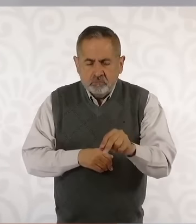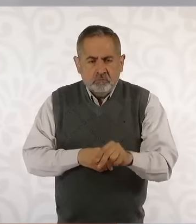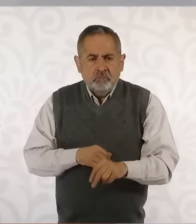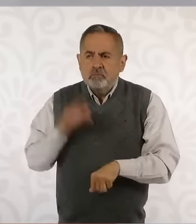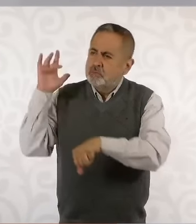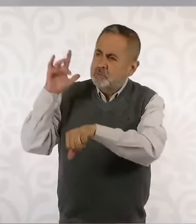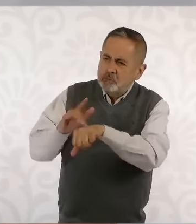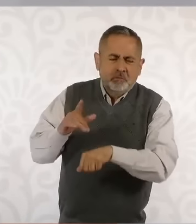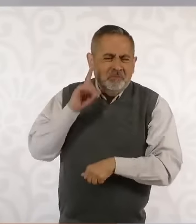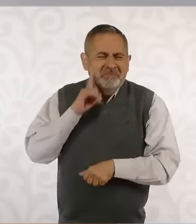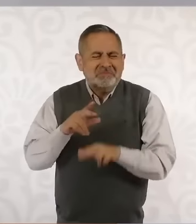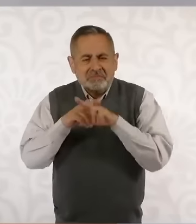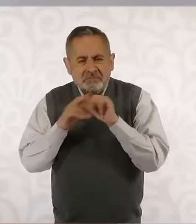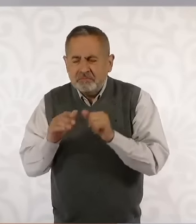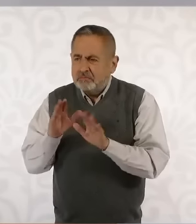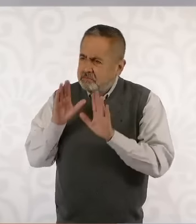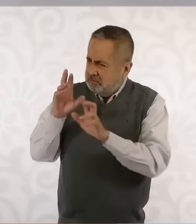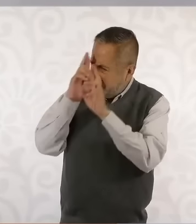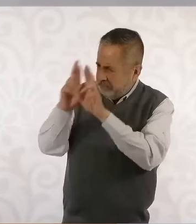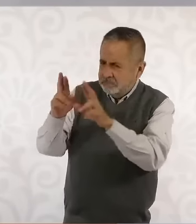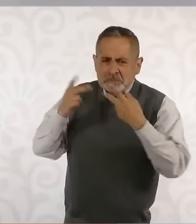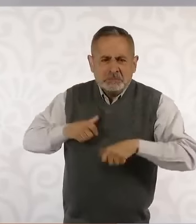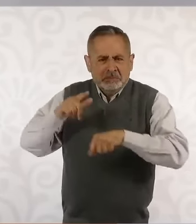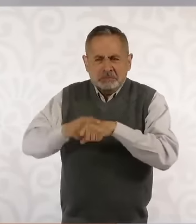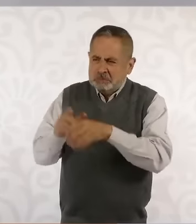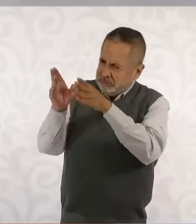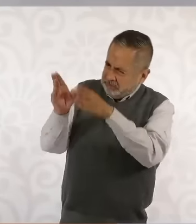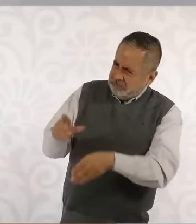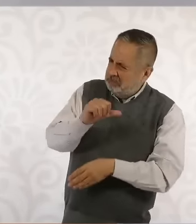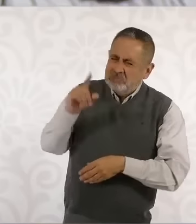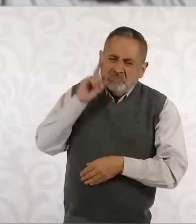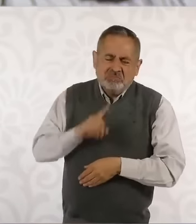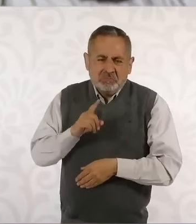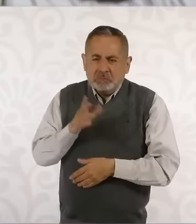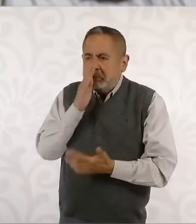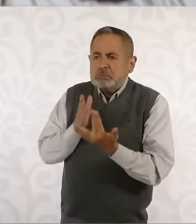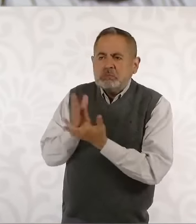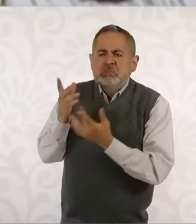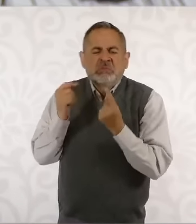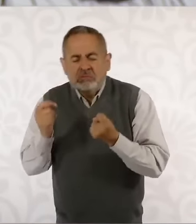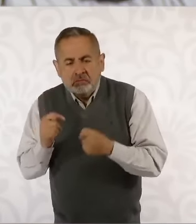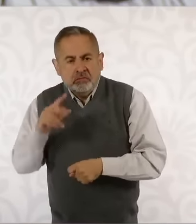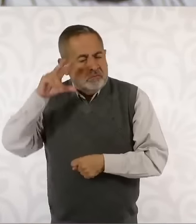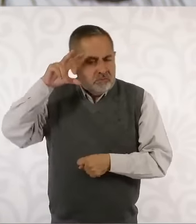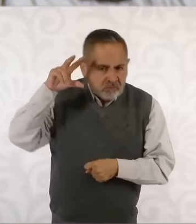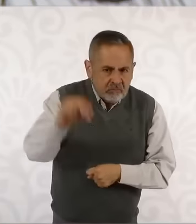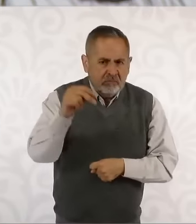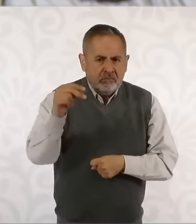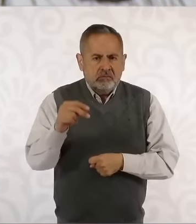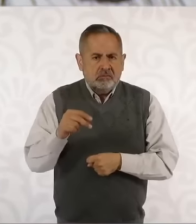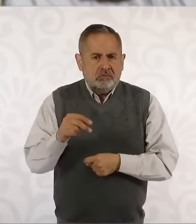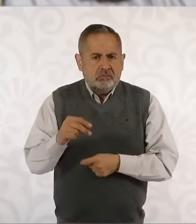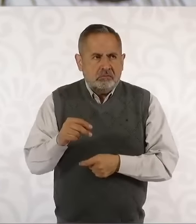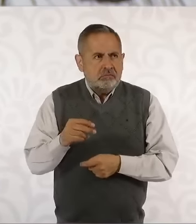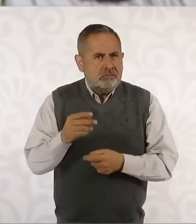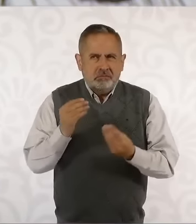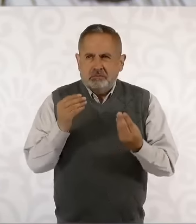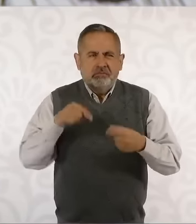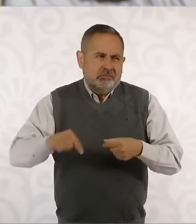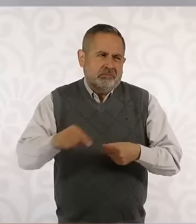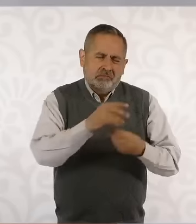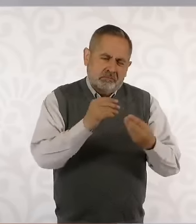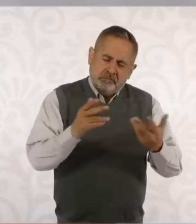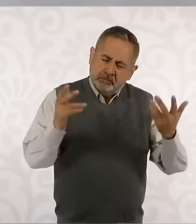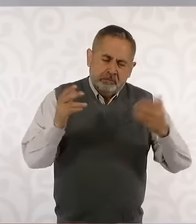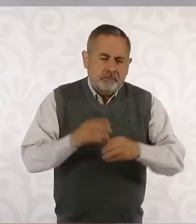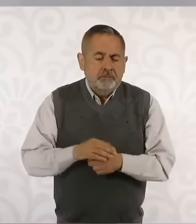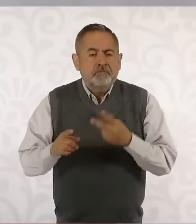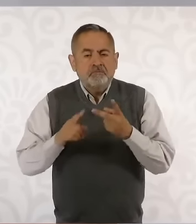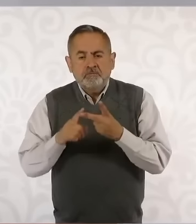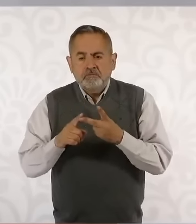no debe ser vulnerado. Eso no. Además ocurre en nuestro país. Y segundo, ¿cómo lo atendemos?